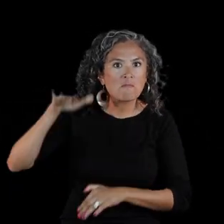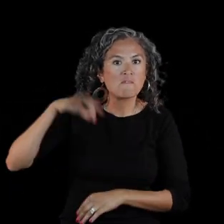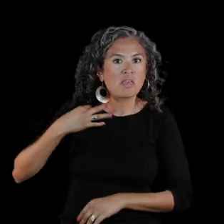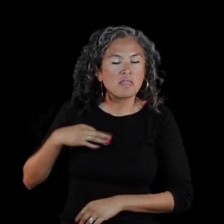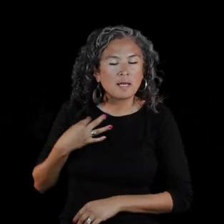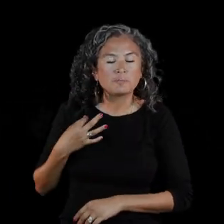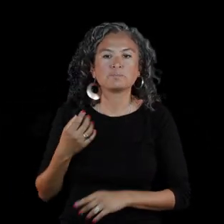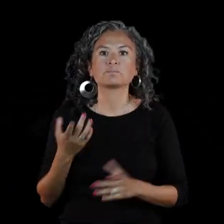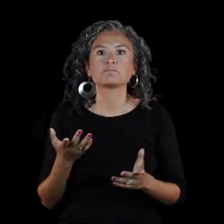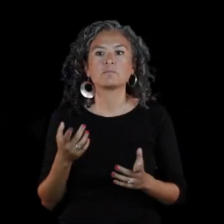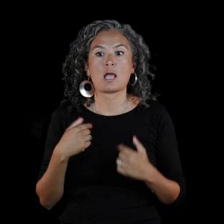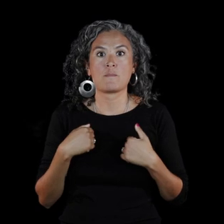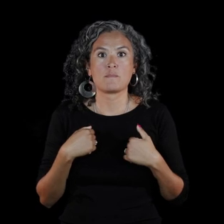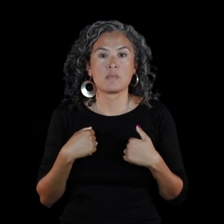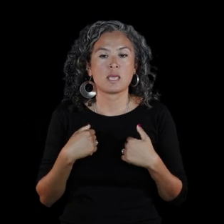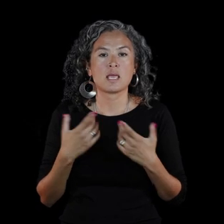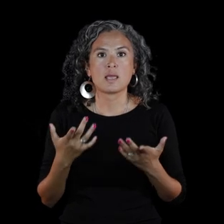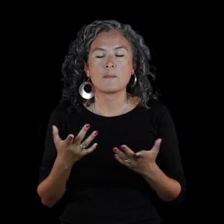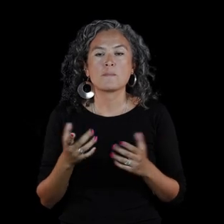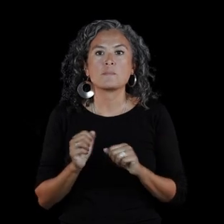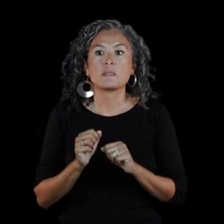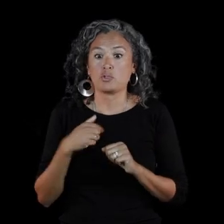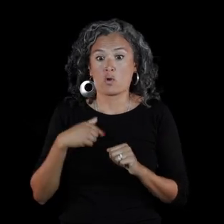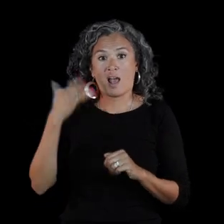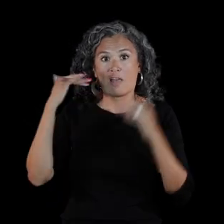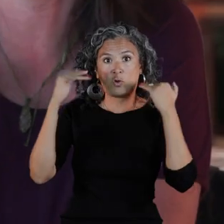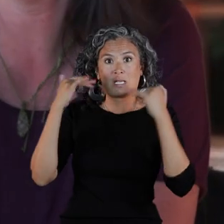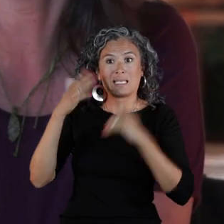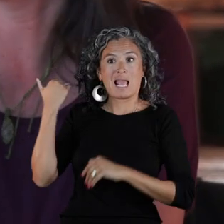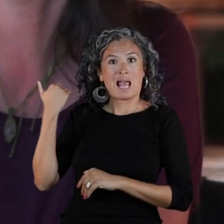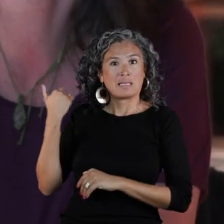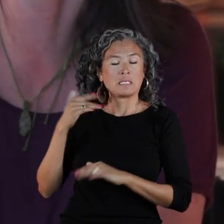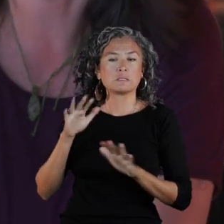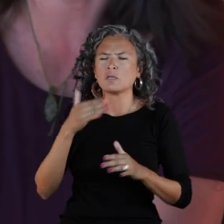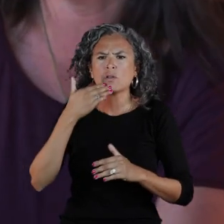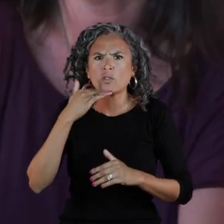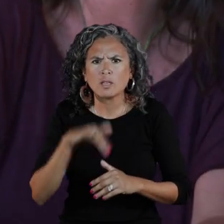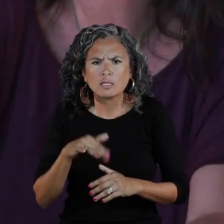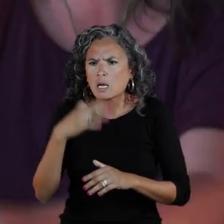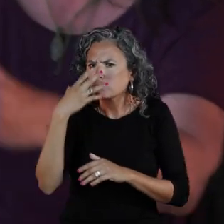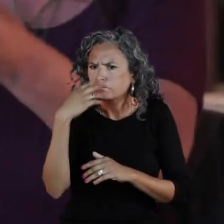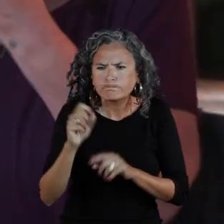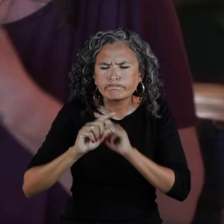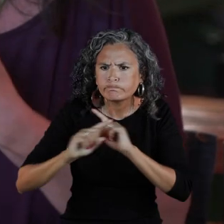Me empezó a pasar en mi adolescencia, de no poder entender, como es que una mujer